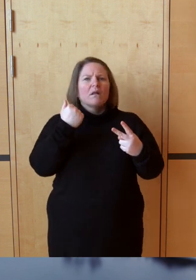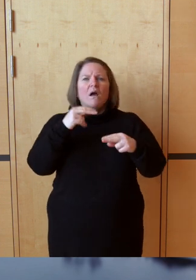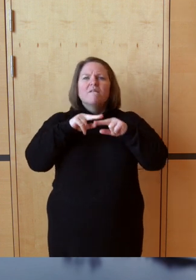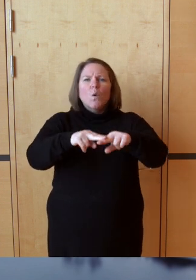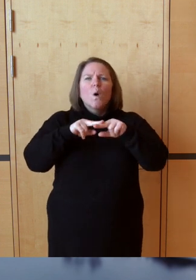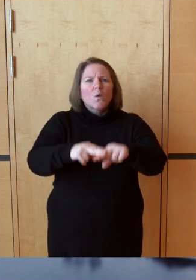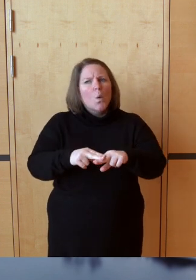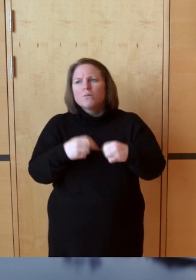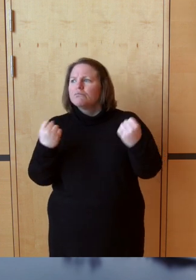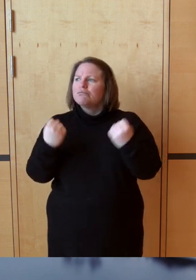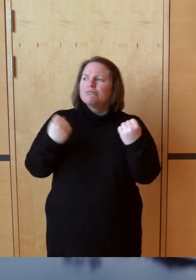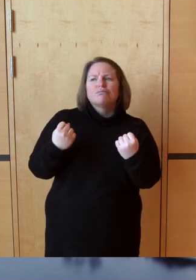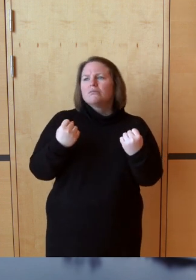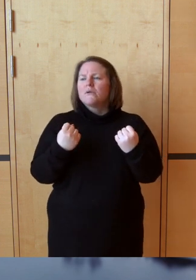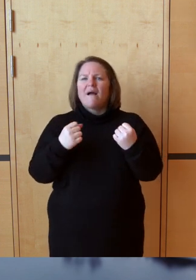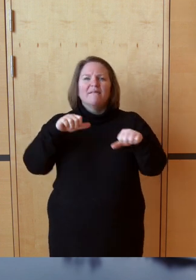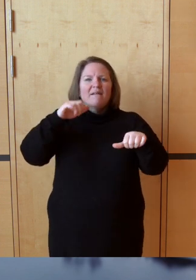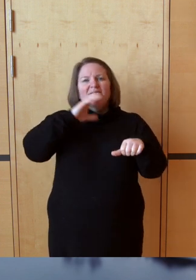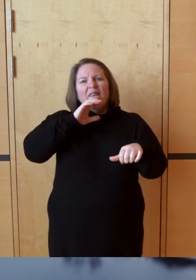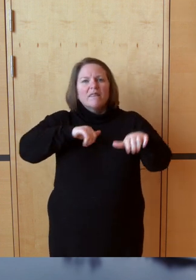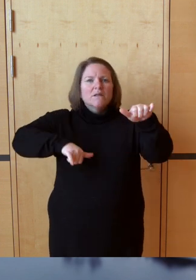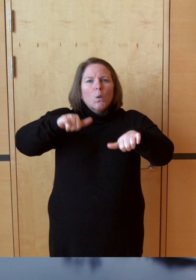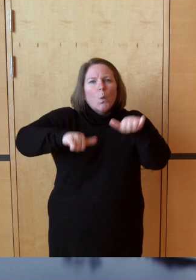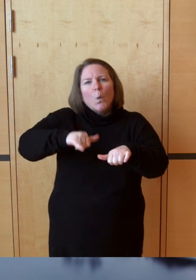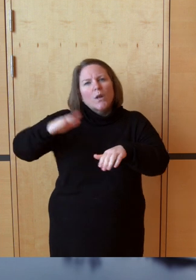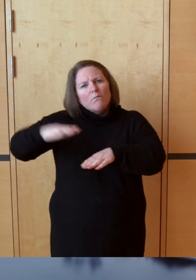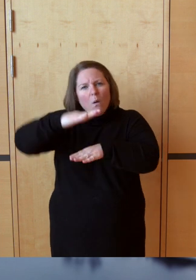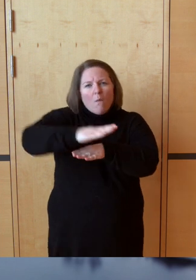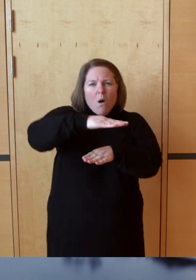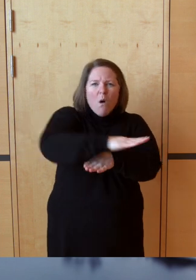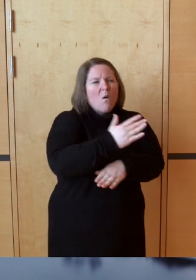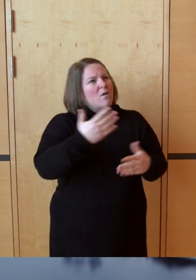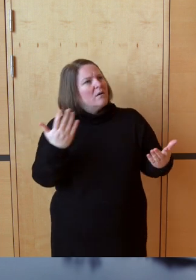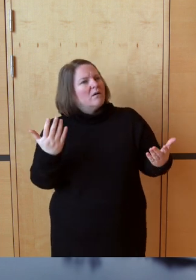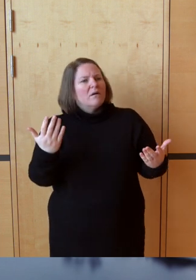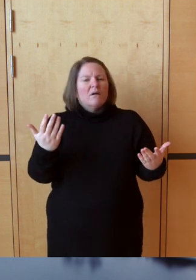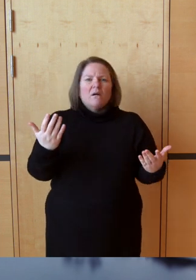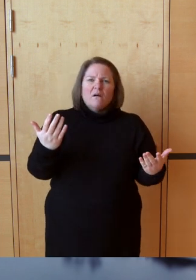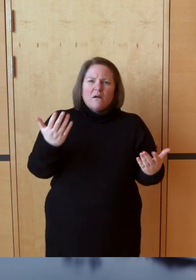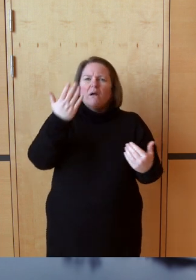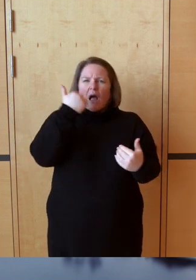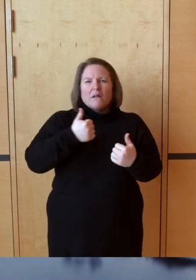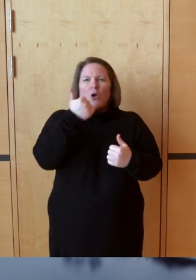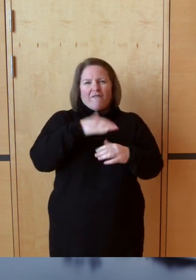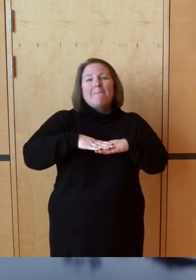Vattenskotrar och liknande Vi skulle ha kanske behöver en mer ordentlig genomgång av